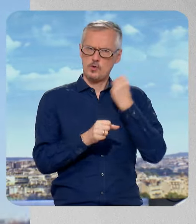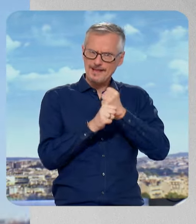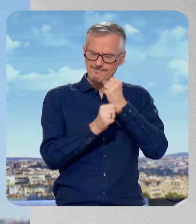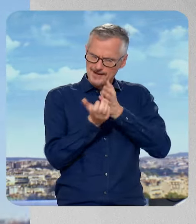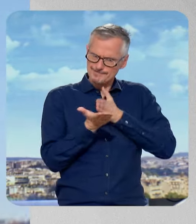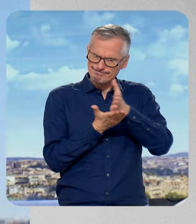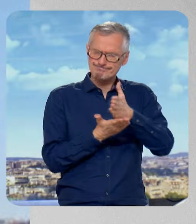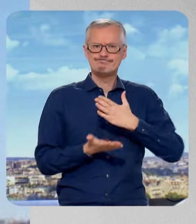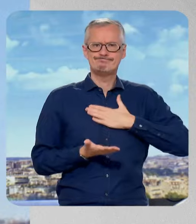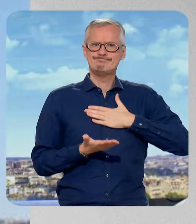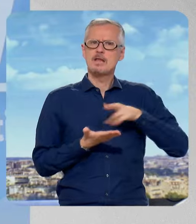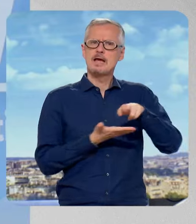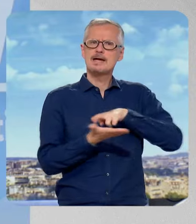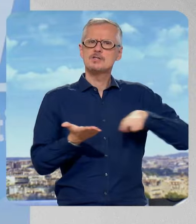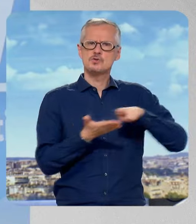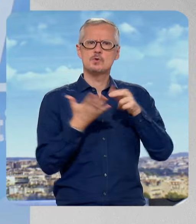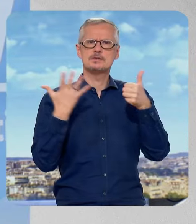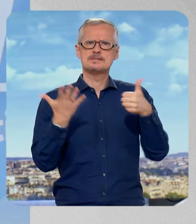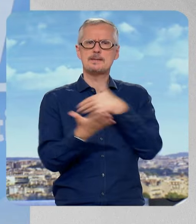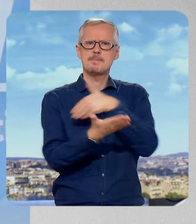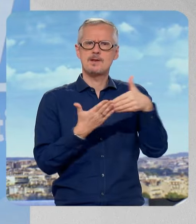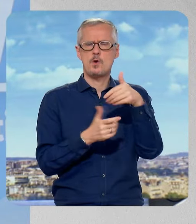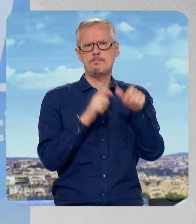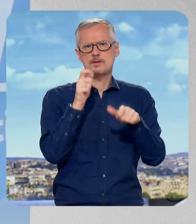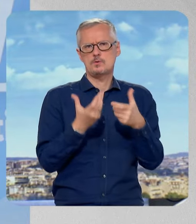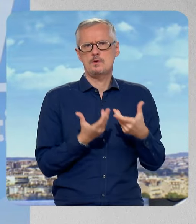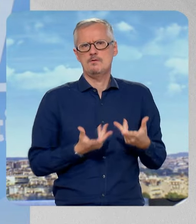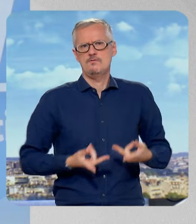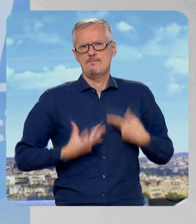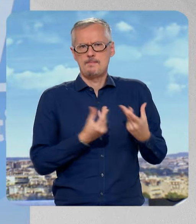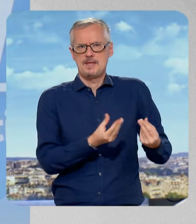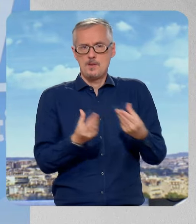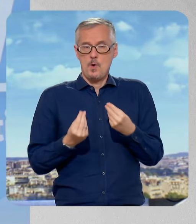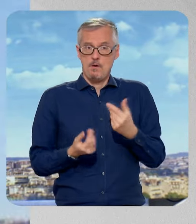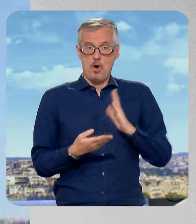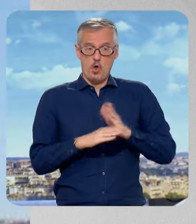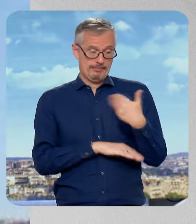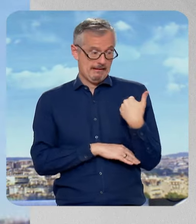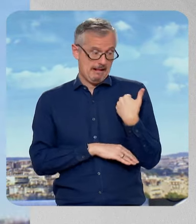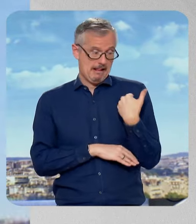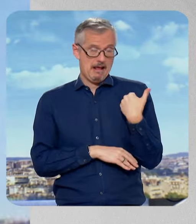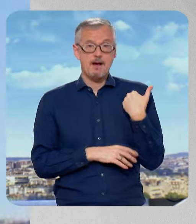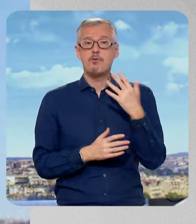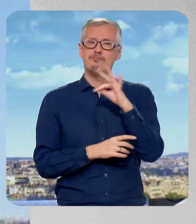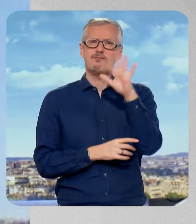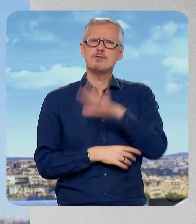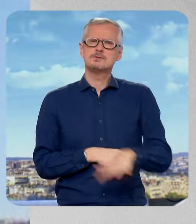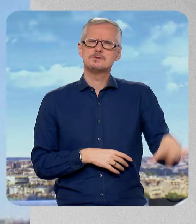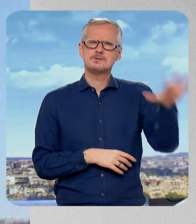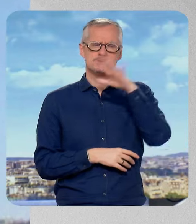afficher un soutien à B.Cazeneuve, comme à toute personnalité de gauche.